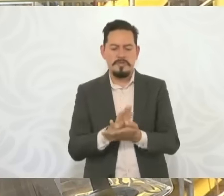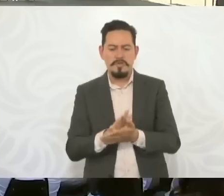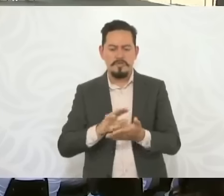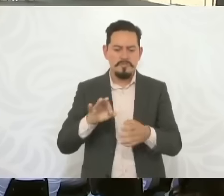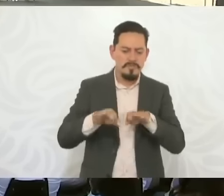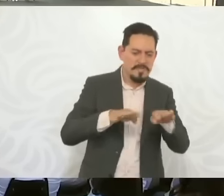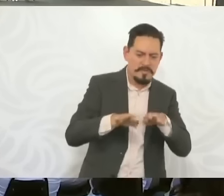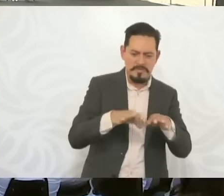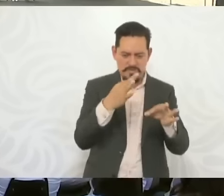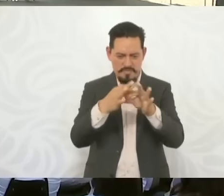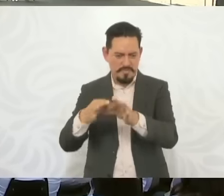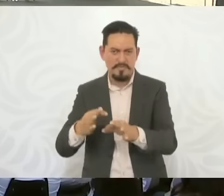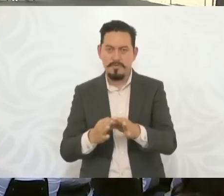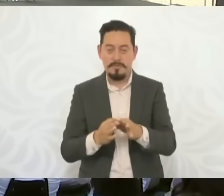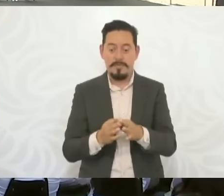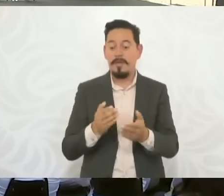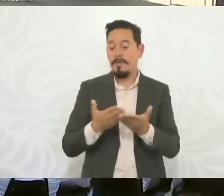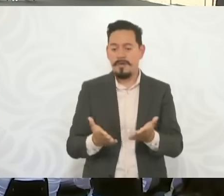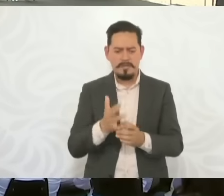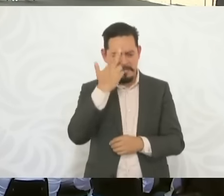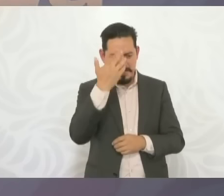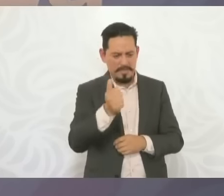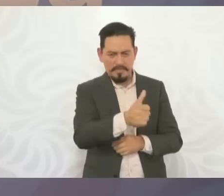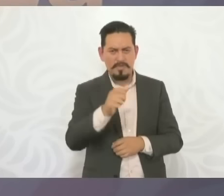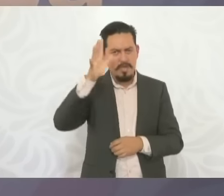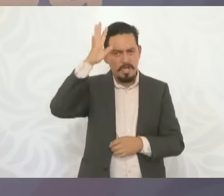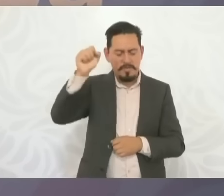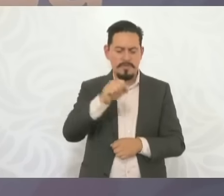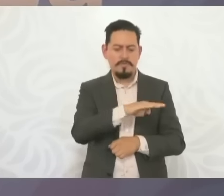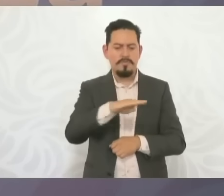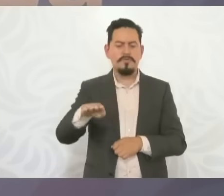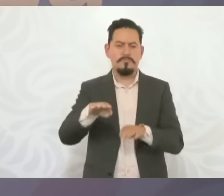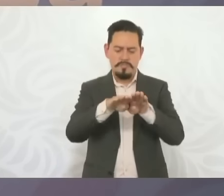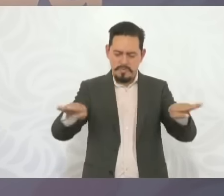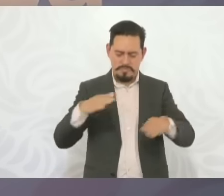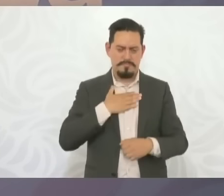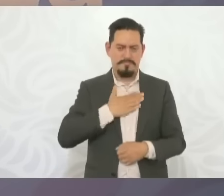reconociéndose por primera vez los conceptos de justicia y de transición energética.